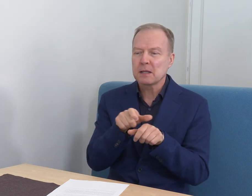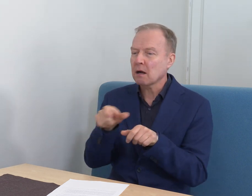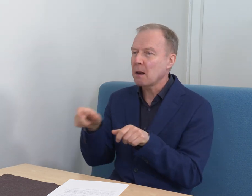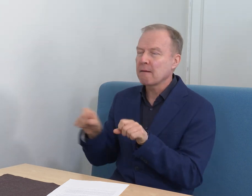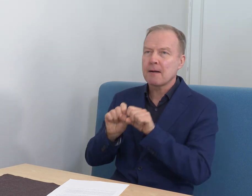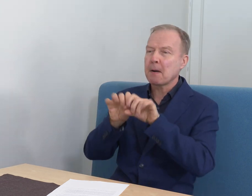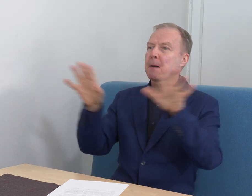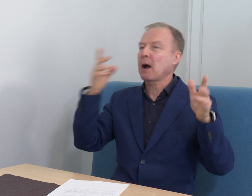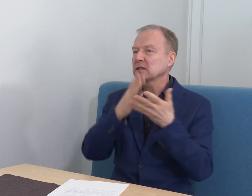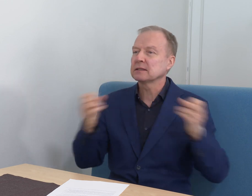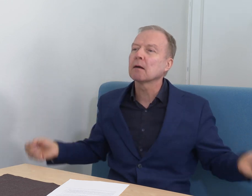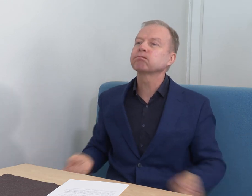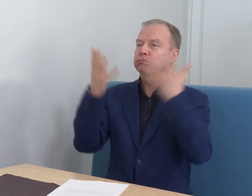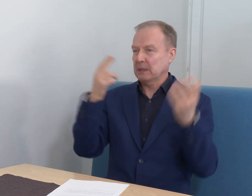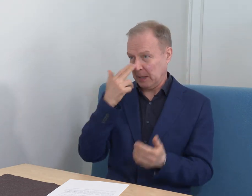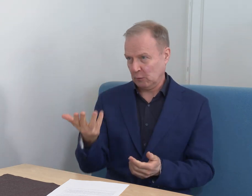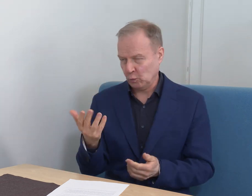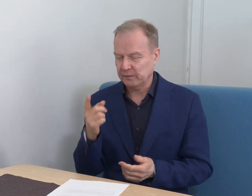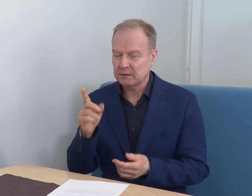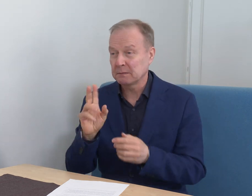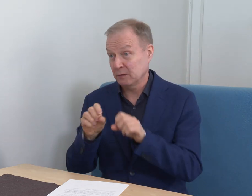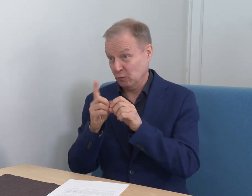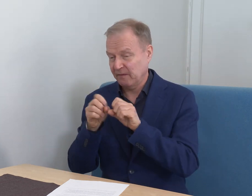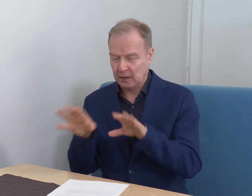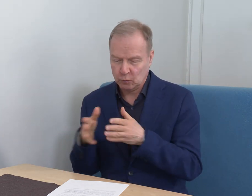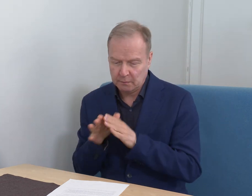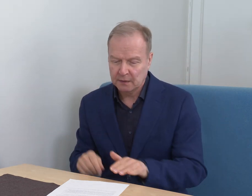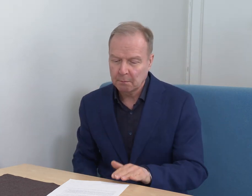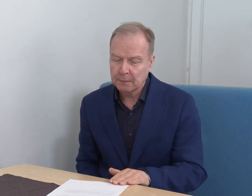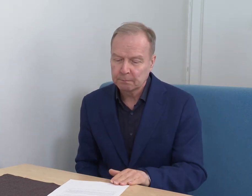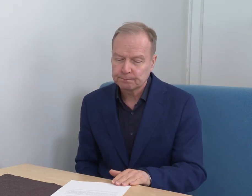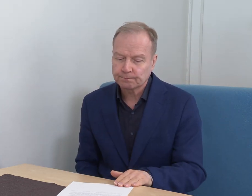Erilaisia kanavia on paljon asian nostamiseksi.